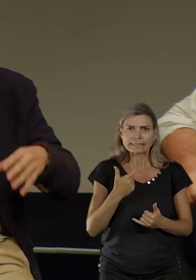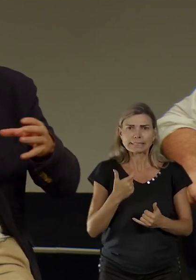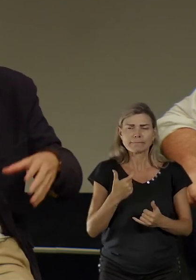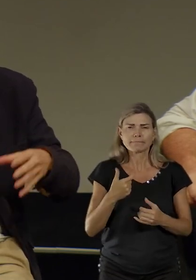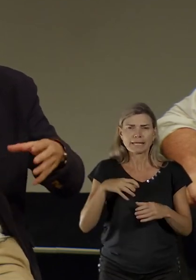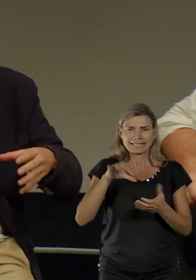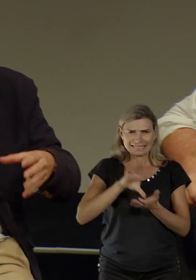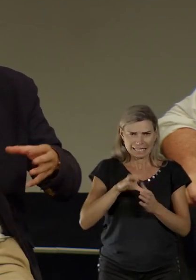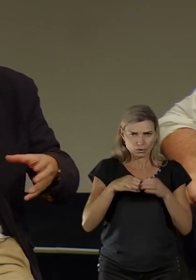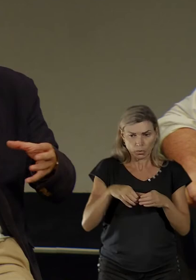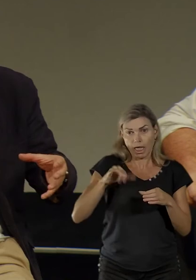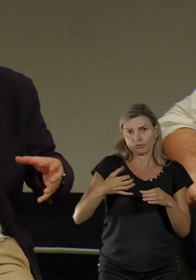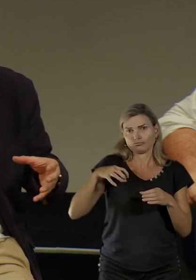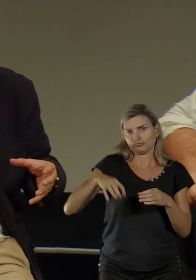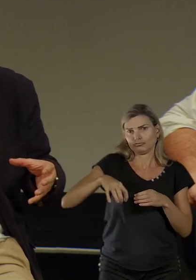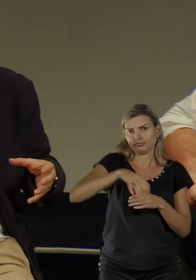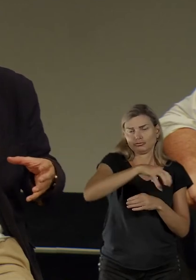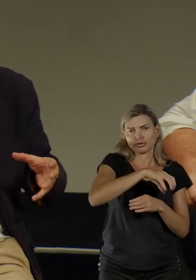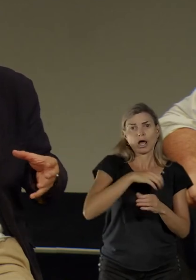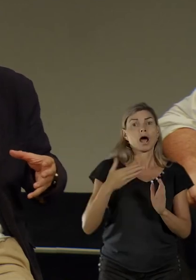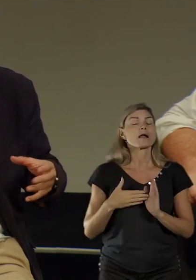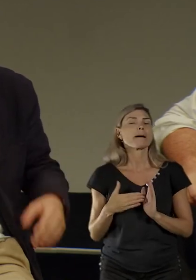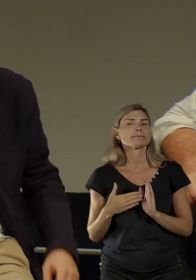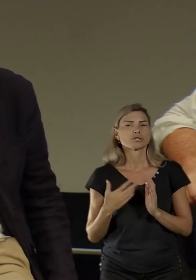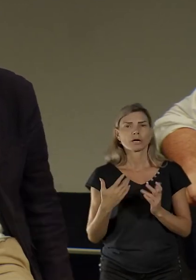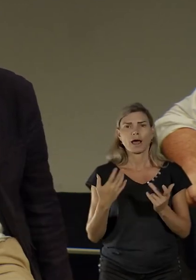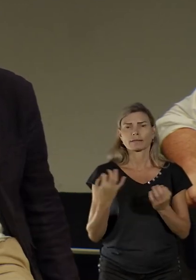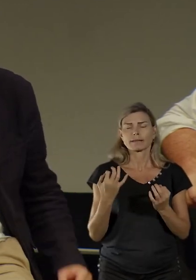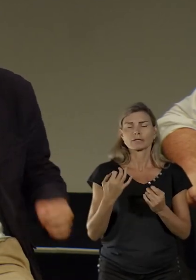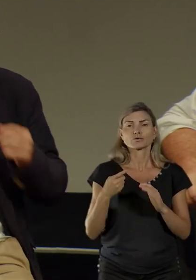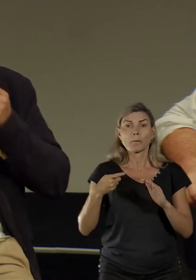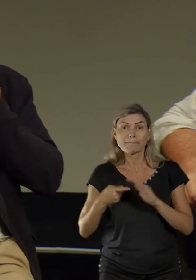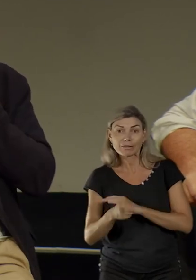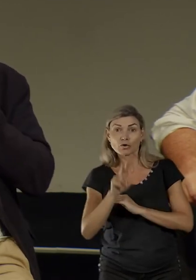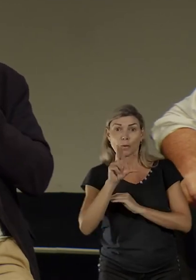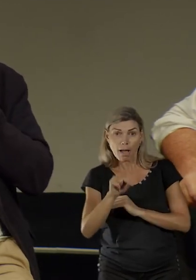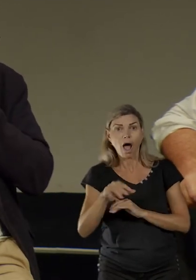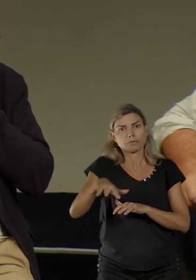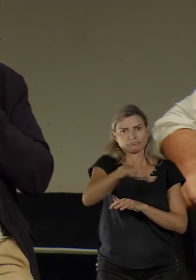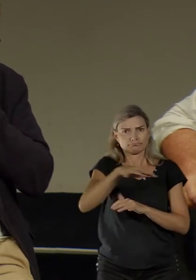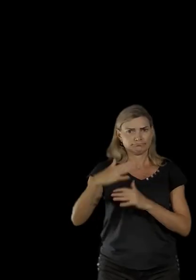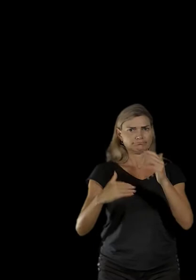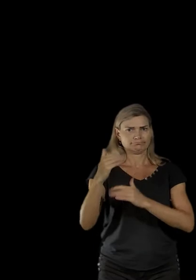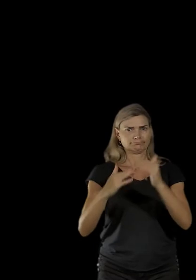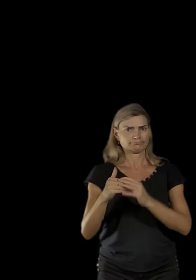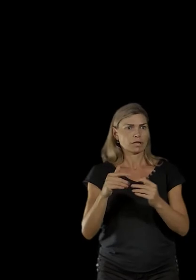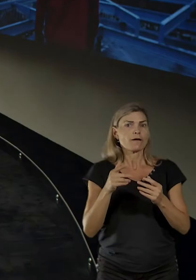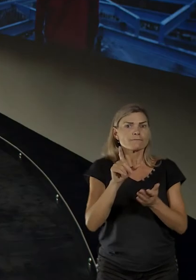Znamená to například stavět nad stanicemi metra, využívat infrastrukturu. Pan Fišer chtěl reagovat.